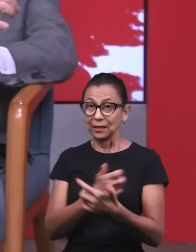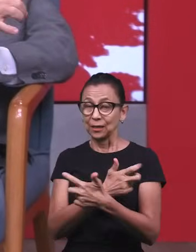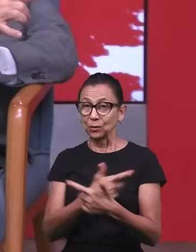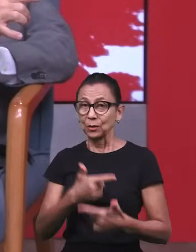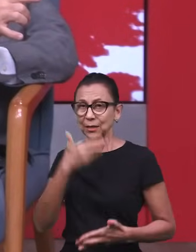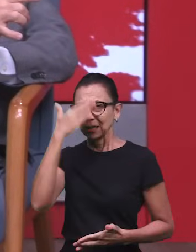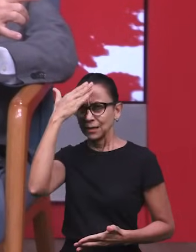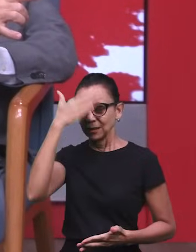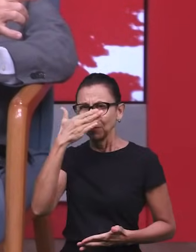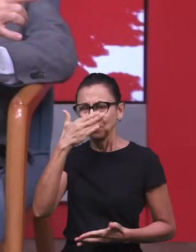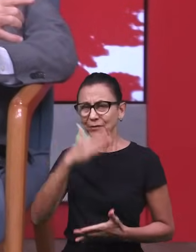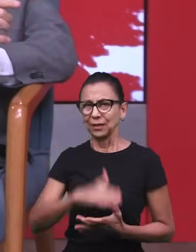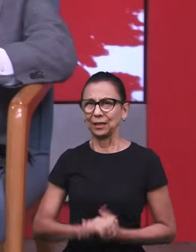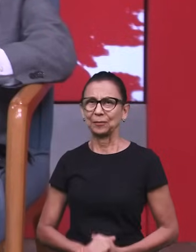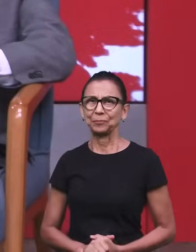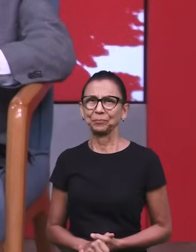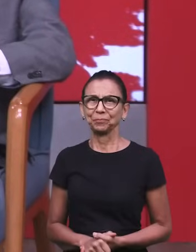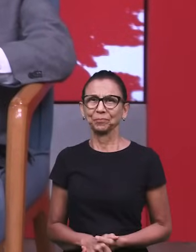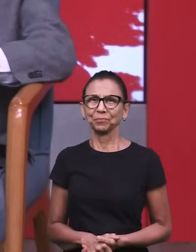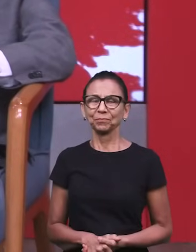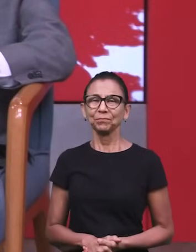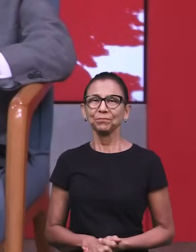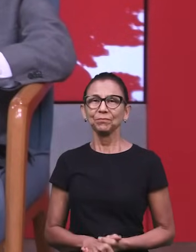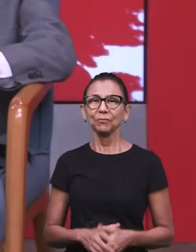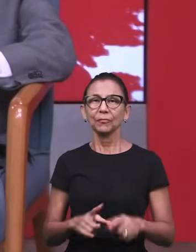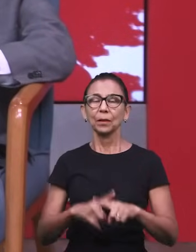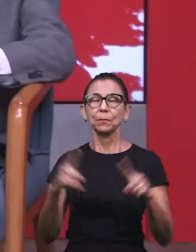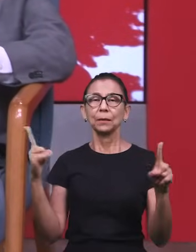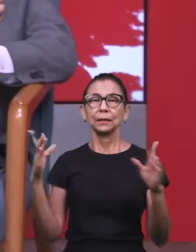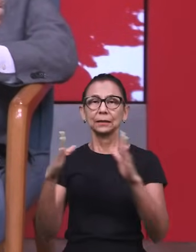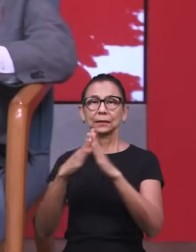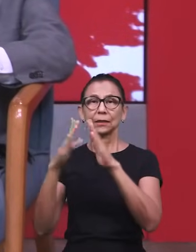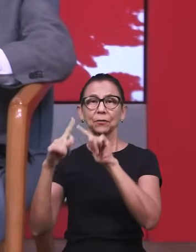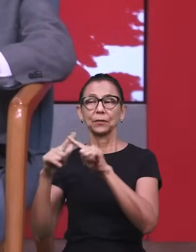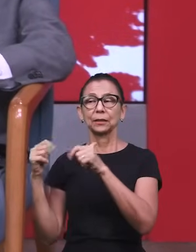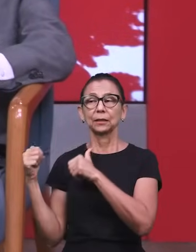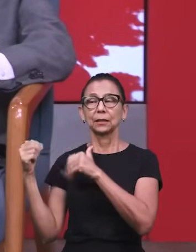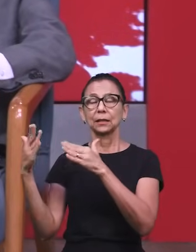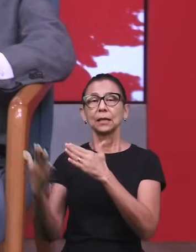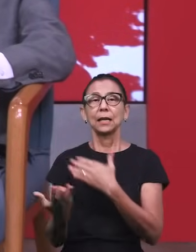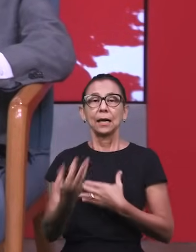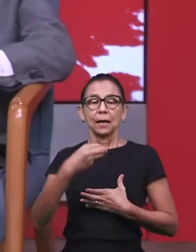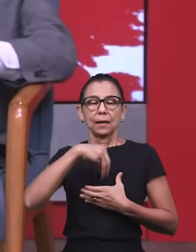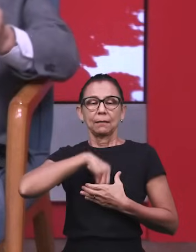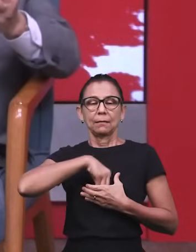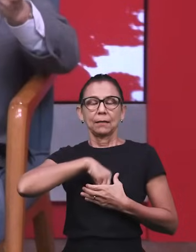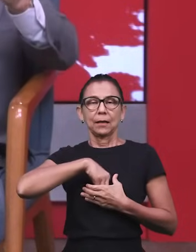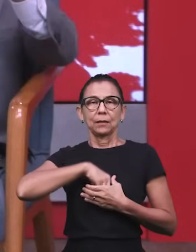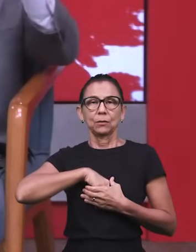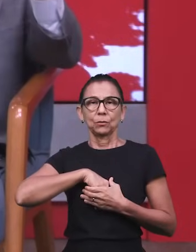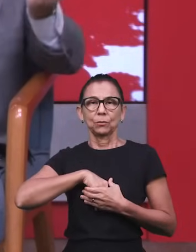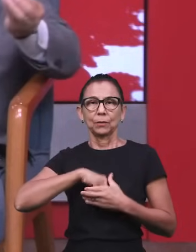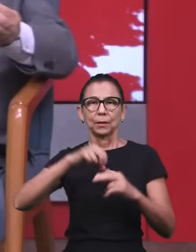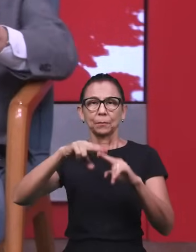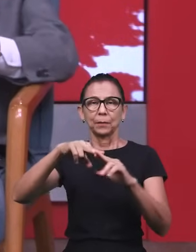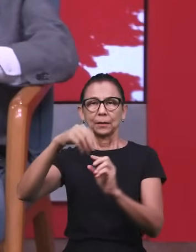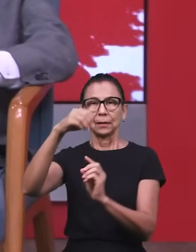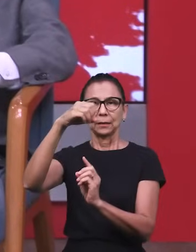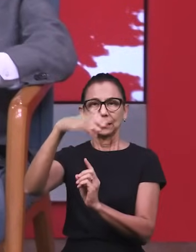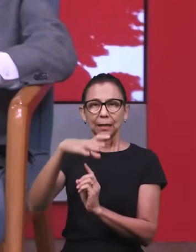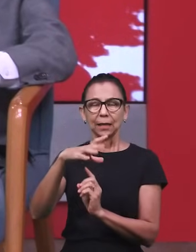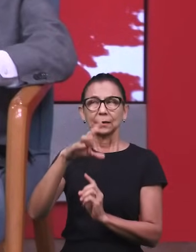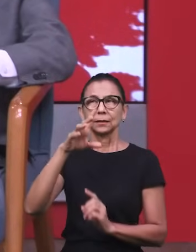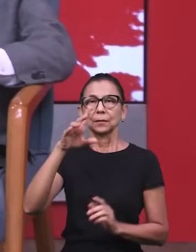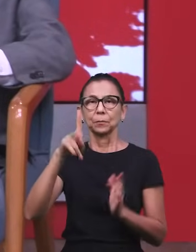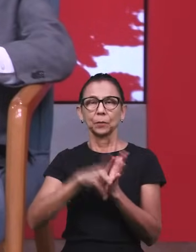Igreja Primitiva pregou ela é interior ela provém da Graça não é uma coisa racional então você não